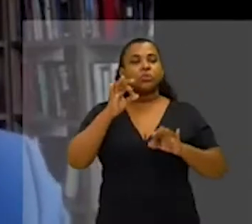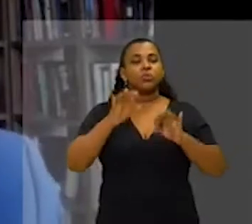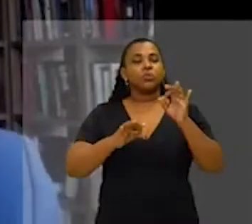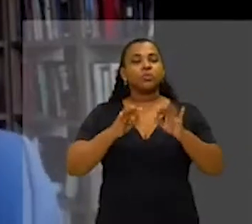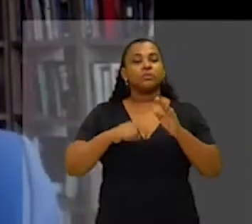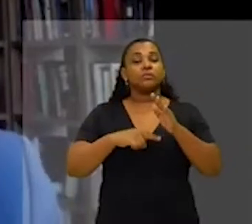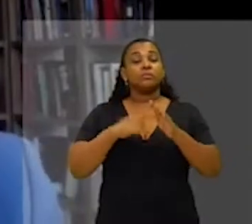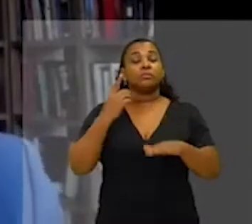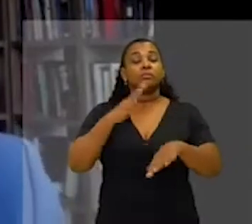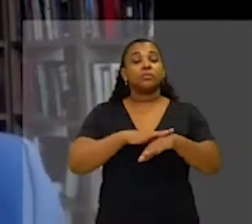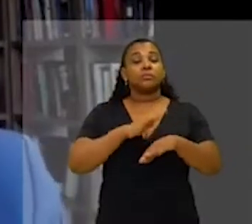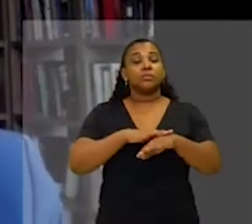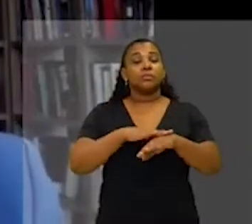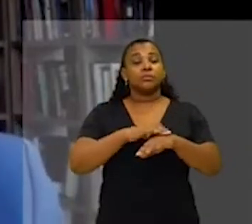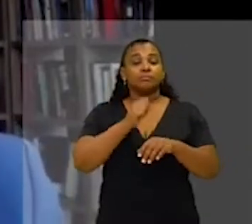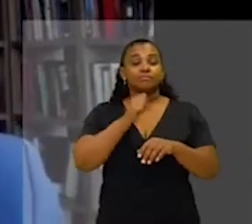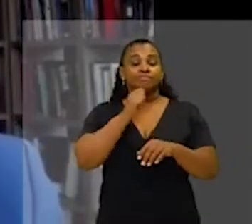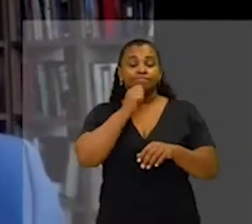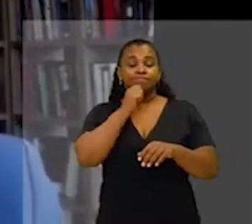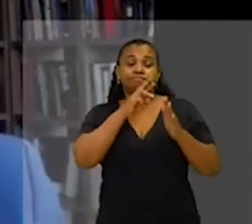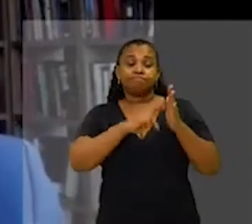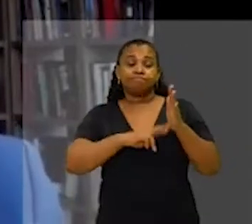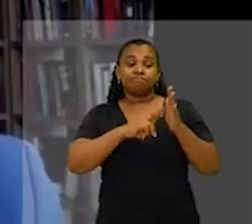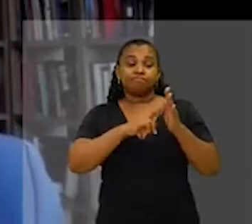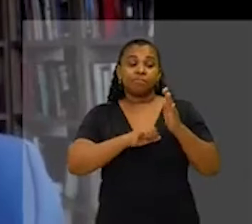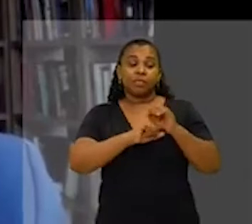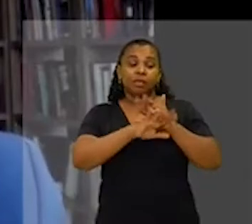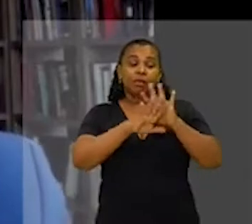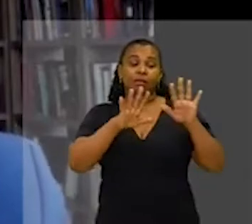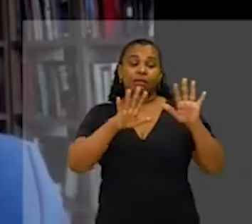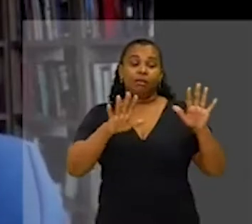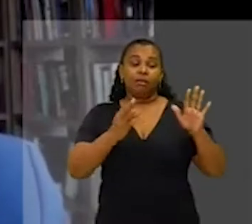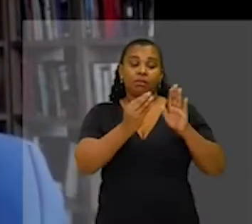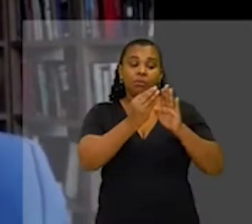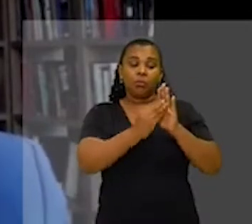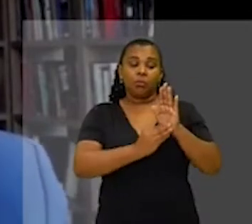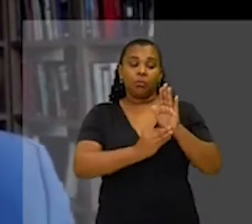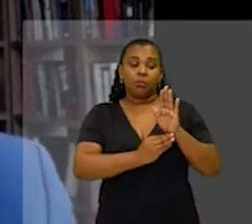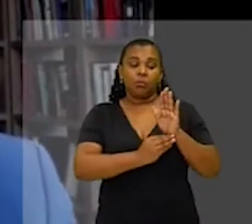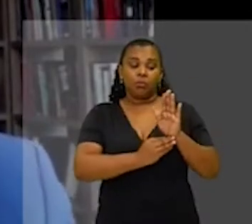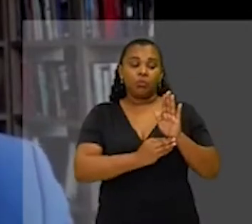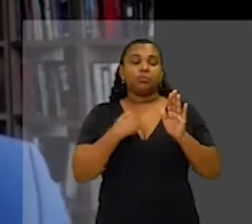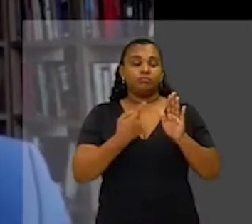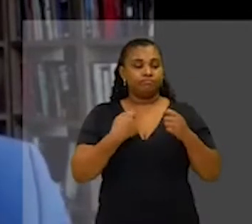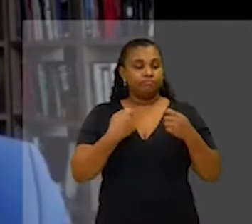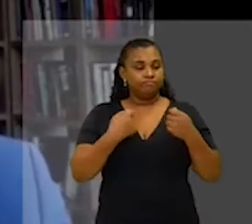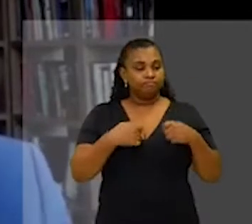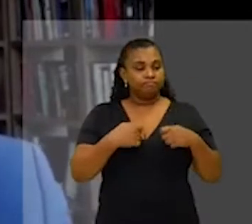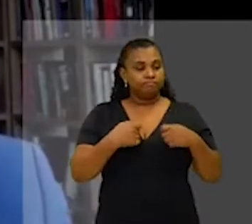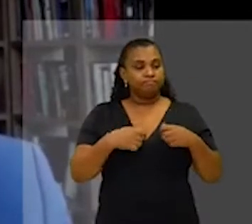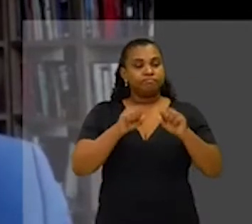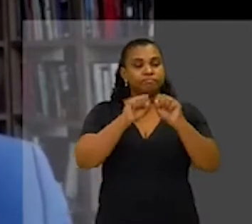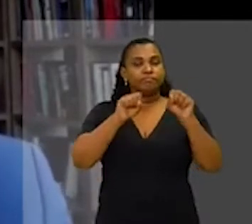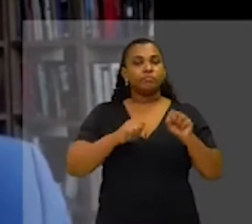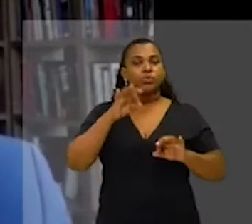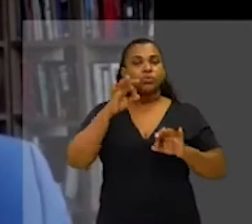na ausência da regulação implícita nós precisamos que o sistema de justiça eleitoral e me refiro